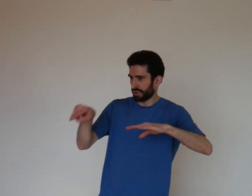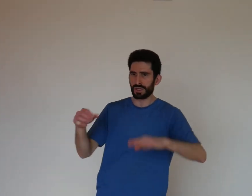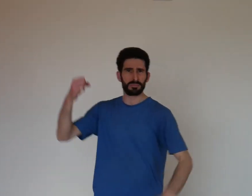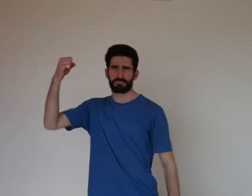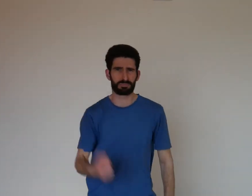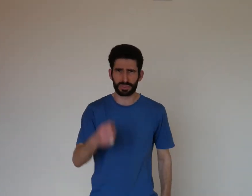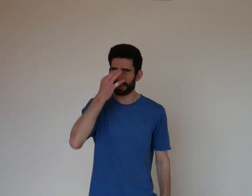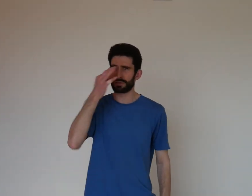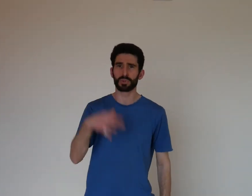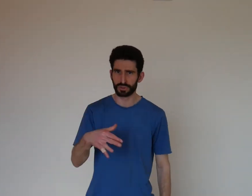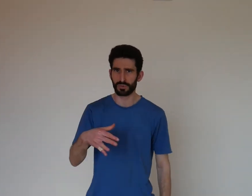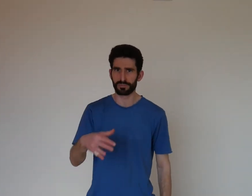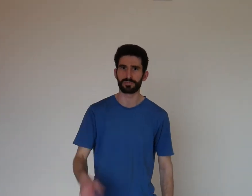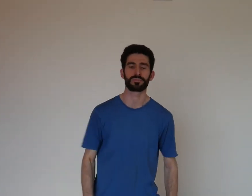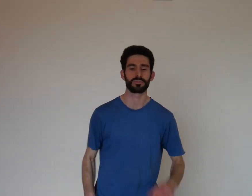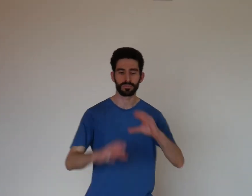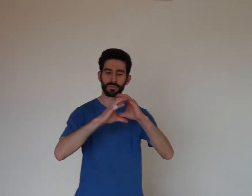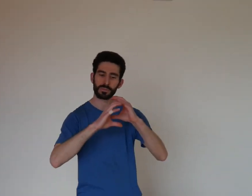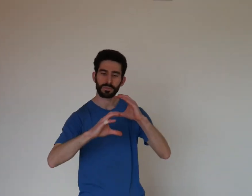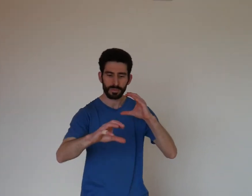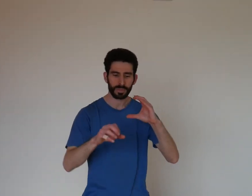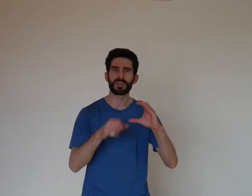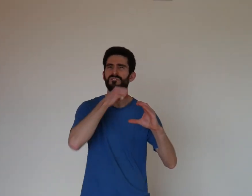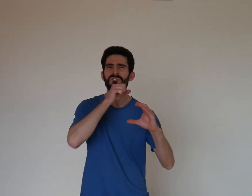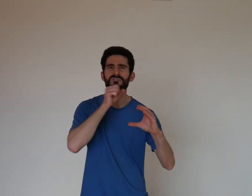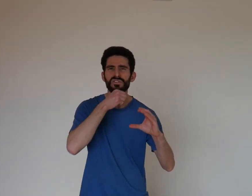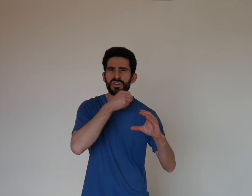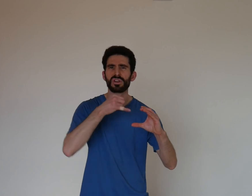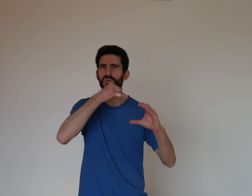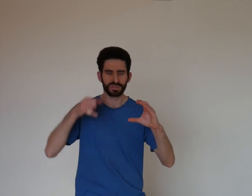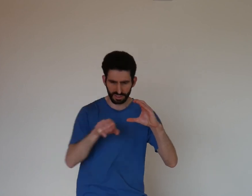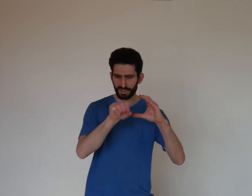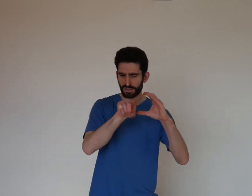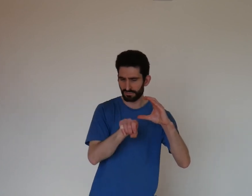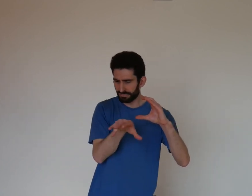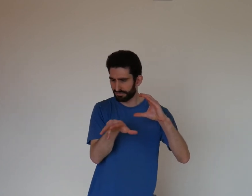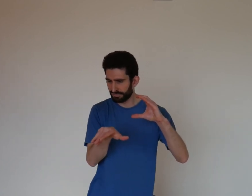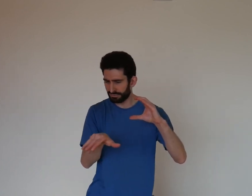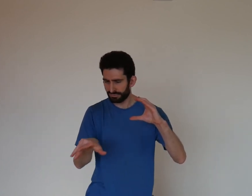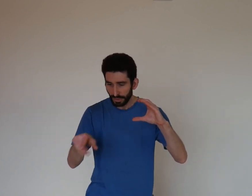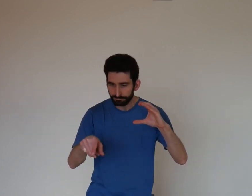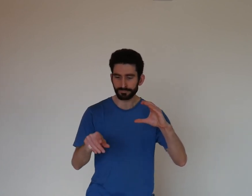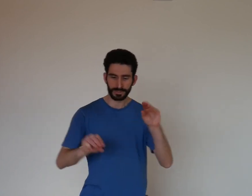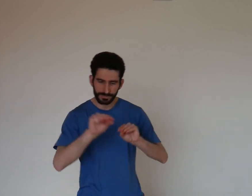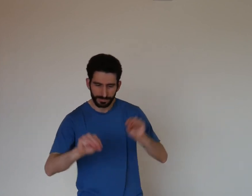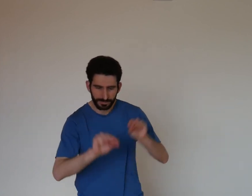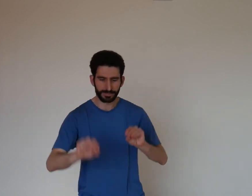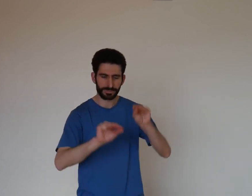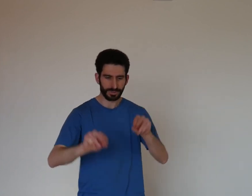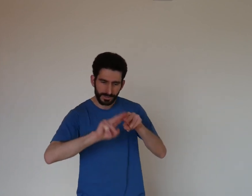En aval, la pollution est pire. Les canalisations vieillissent, des fuites se forment et il faut les réparer.